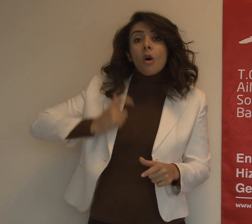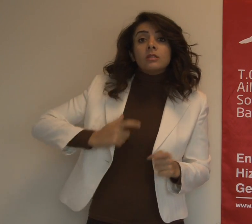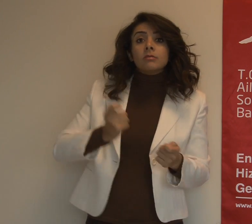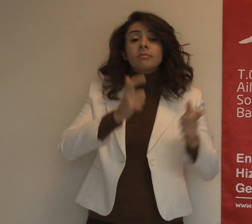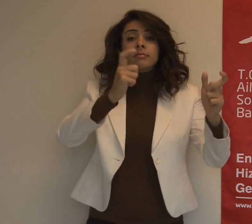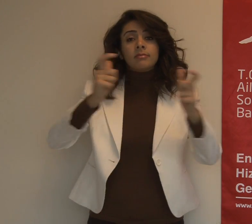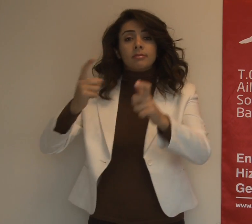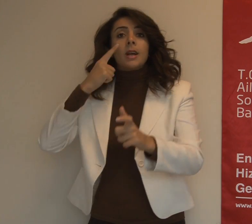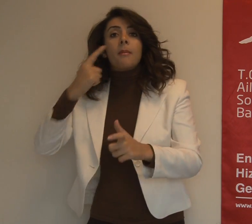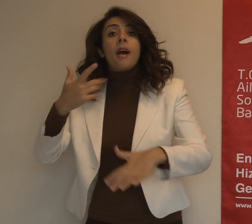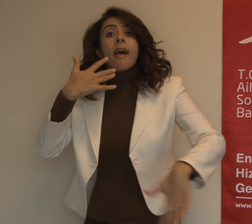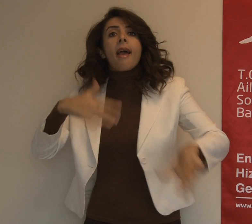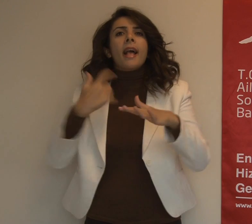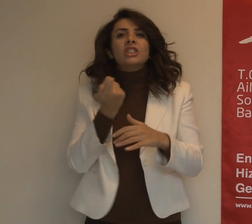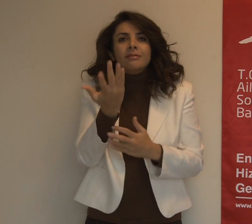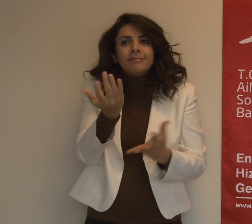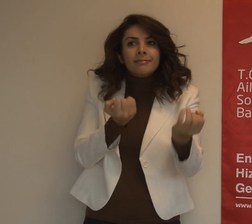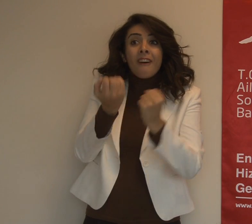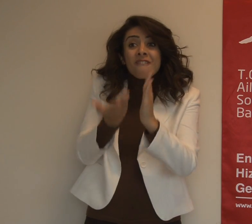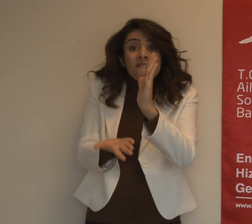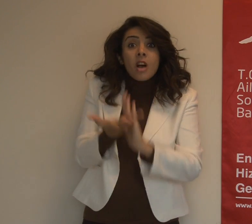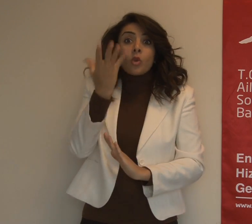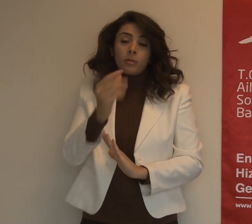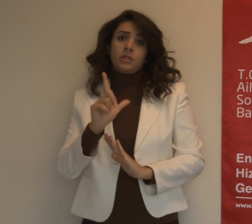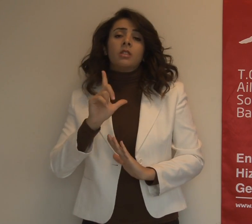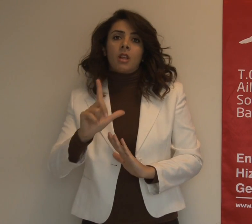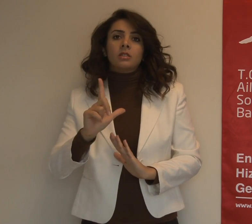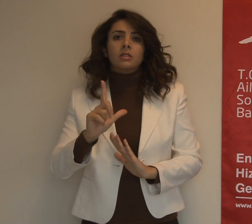"Özel sektörün engelli alımını artırmamız gerekiyor.